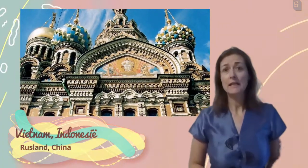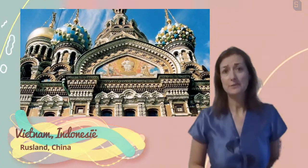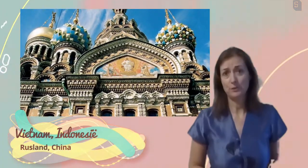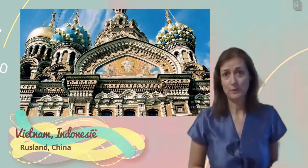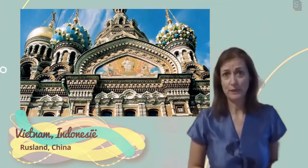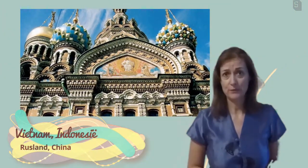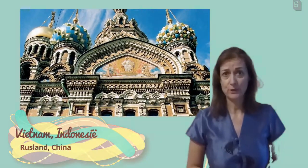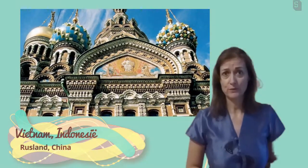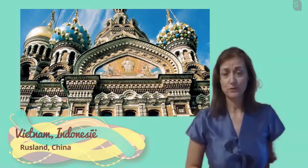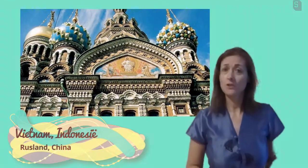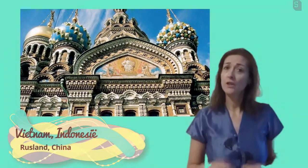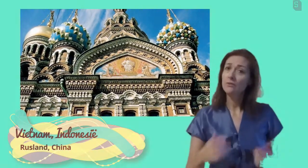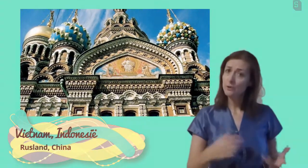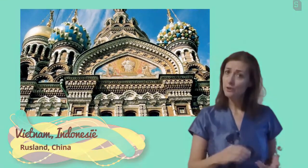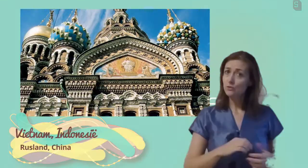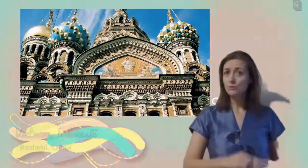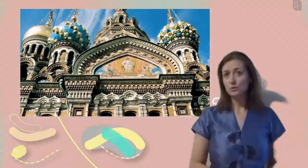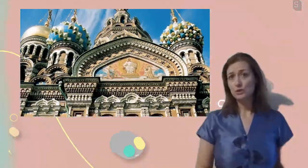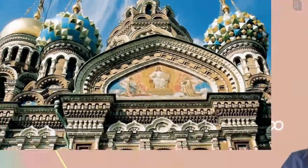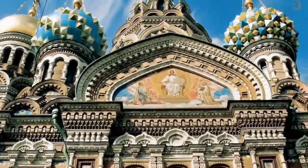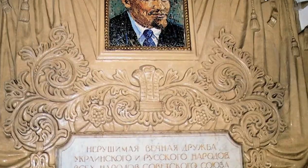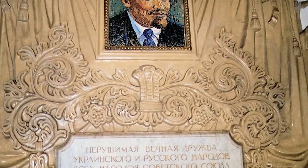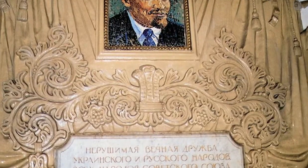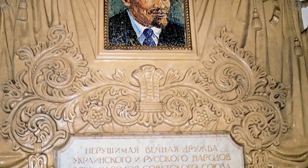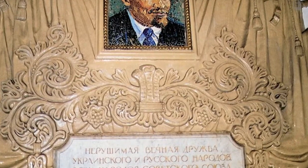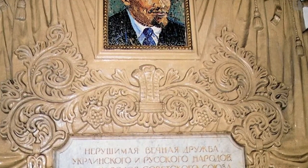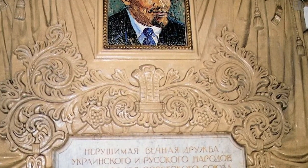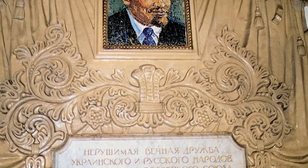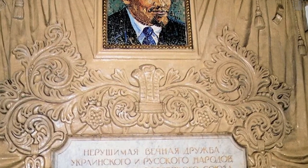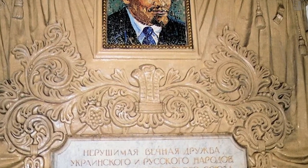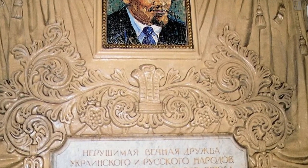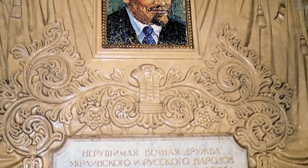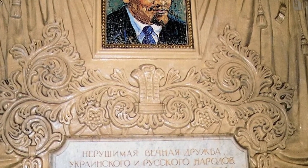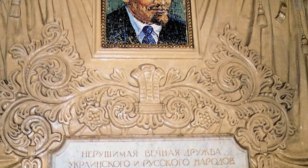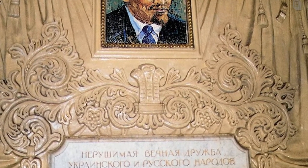het is maar net wat je wilt wil je iets doen om je heel veel mensen doen of de gebaande paden